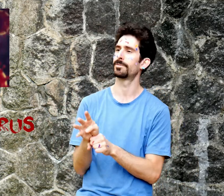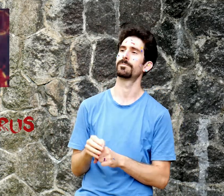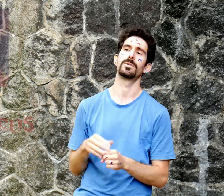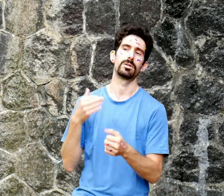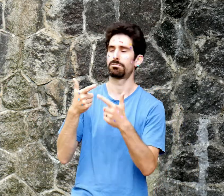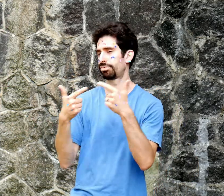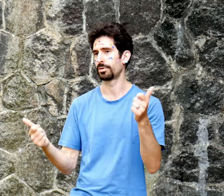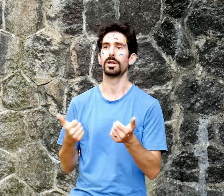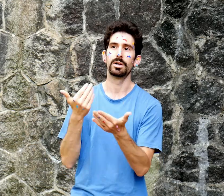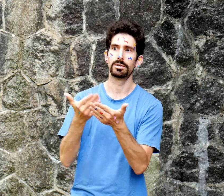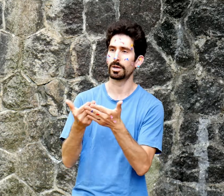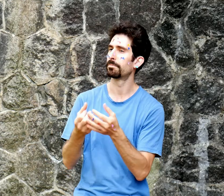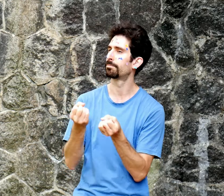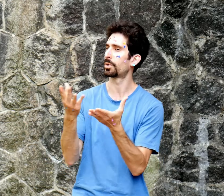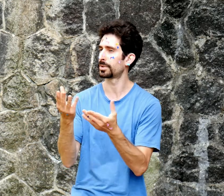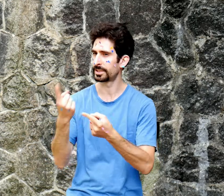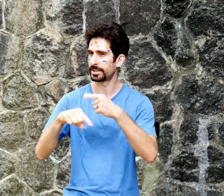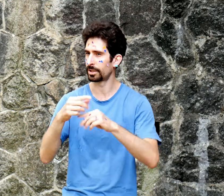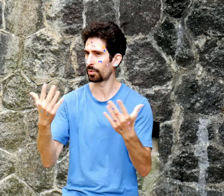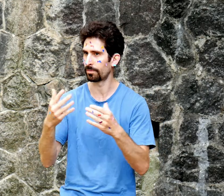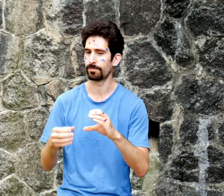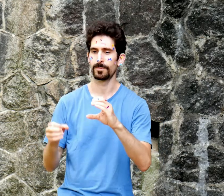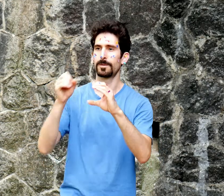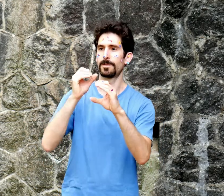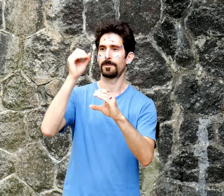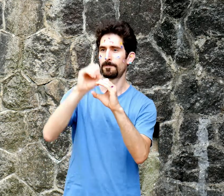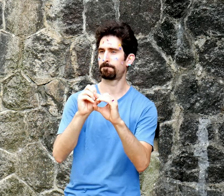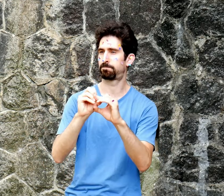et cetera. C'est pour ça que je propose un nouveau signe : "*cellule qui éclate*.